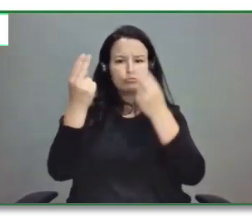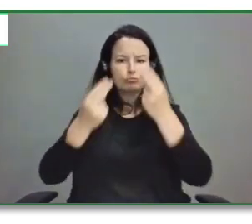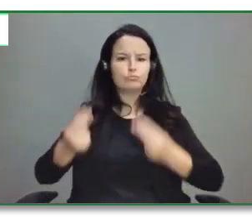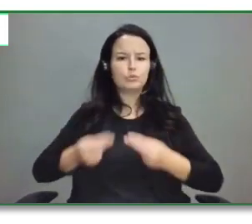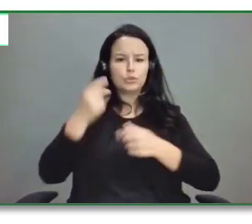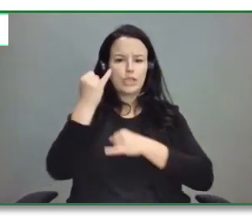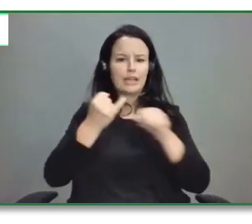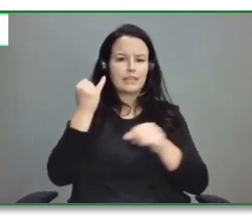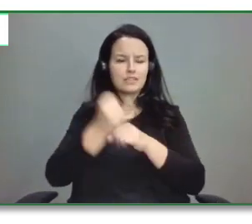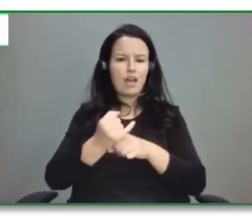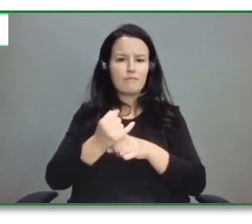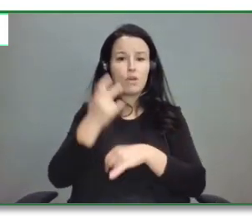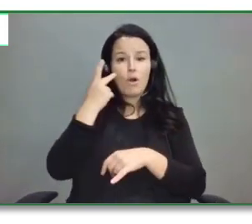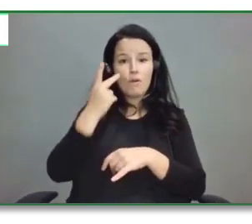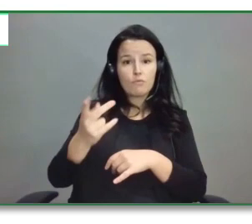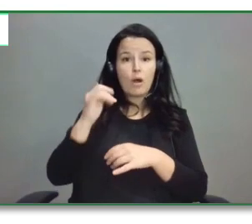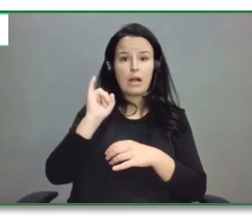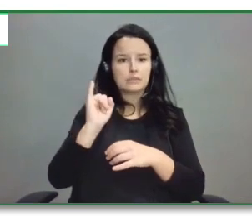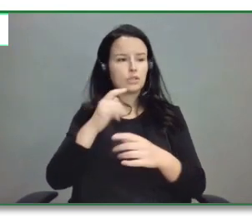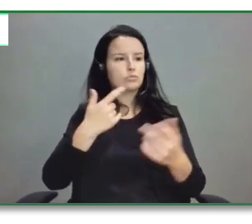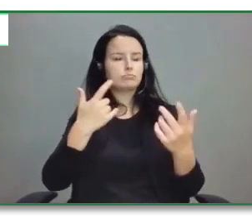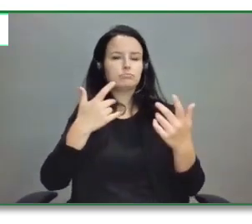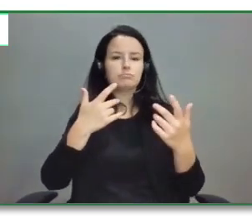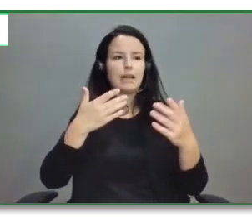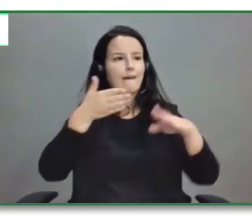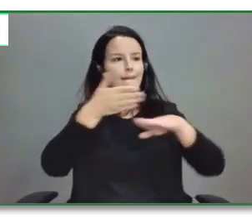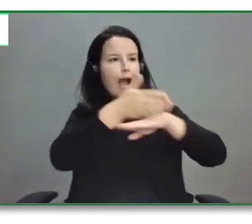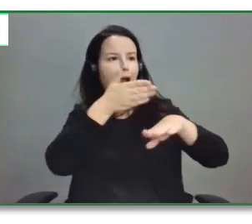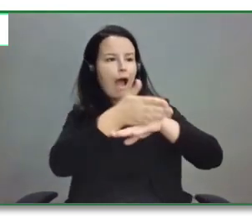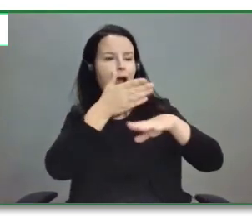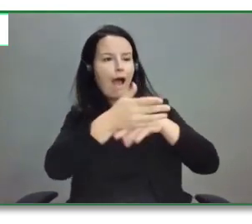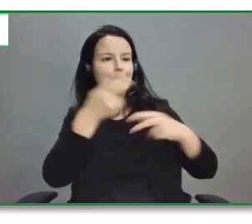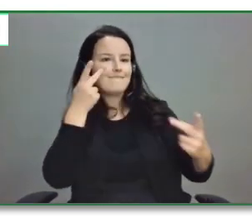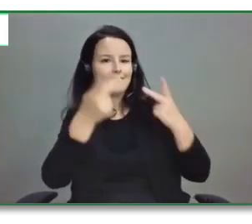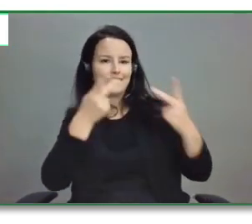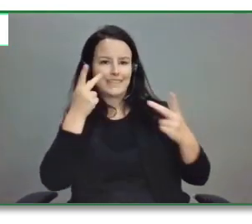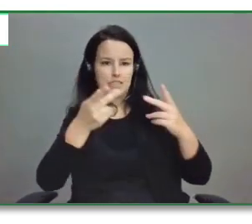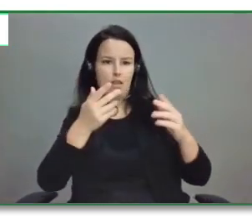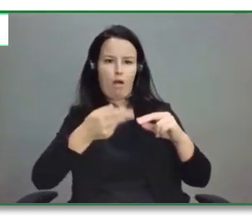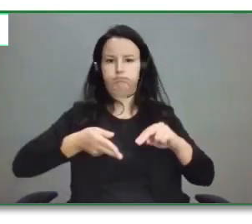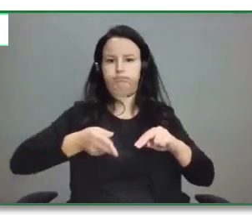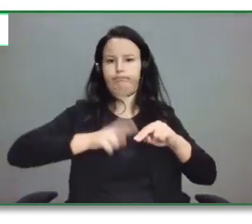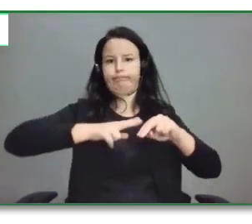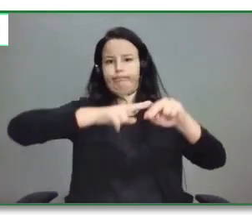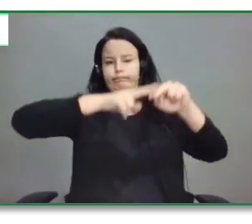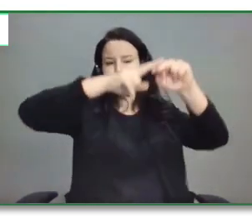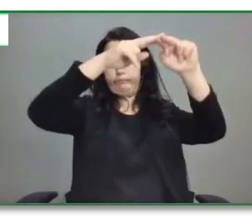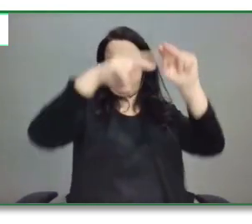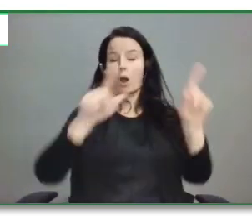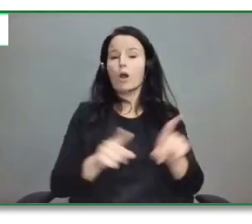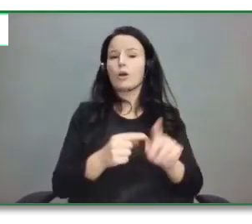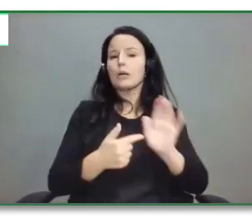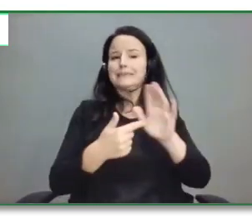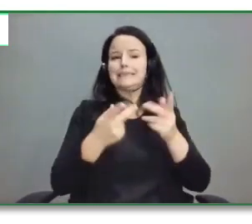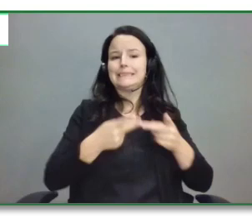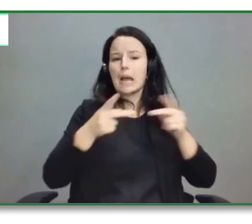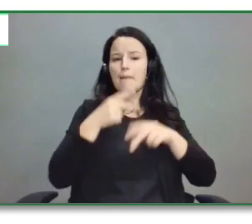fréquentations augmentent d'années en année comme l'ont montré les parcs